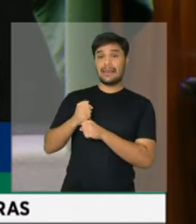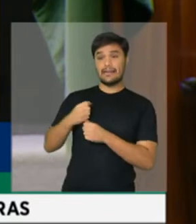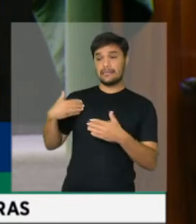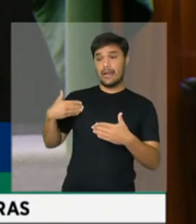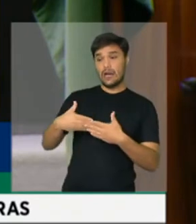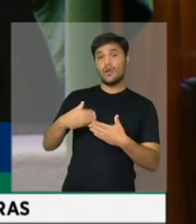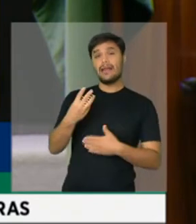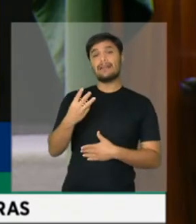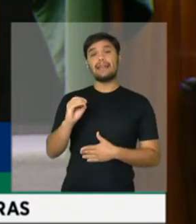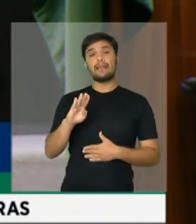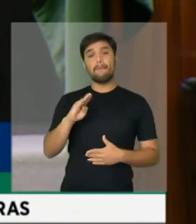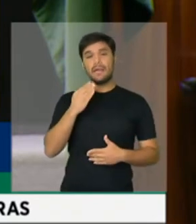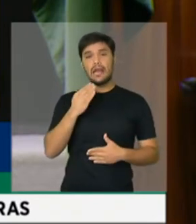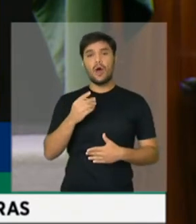TEM DINHEIRO PARA INVESTIR NO SISTEMA ELÉTRICO BRASILEIRO?